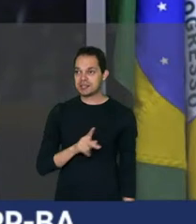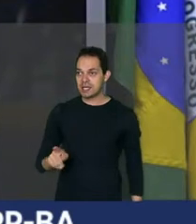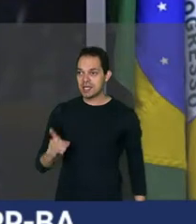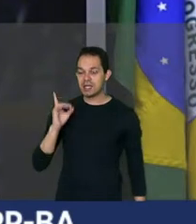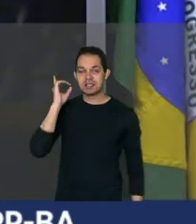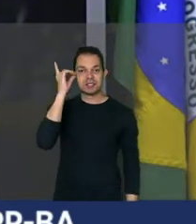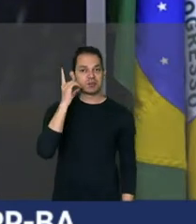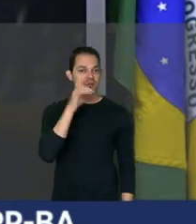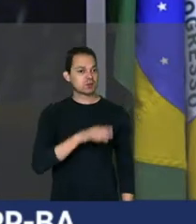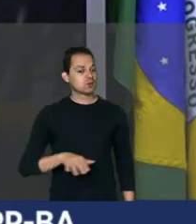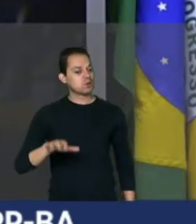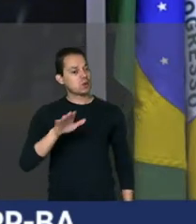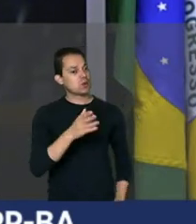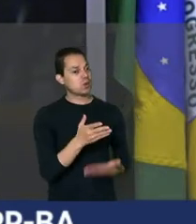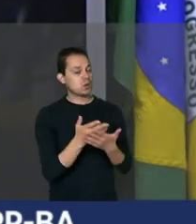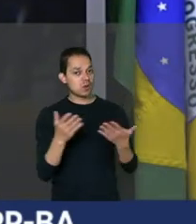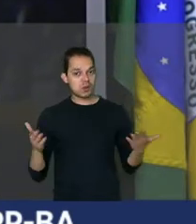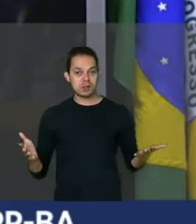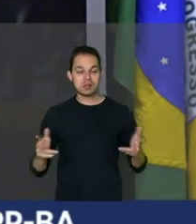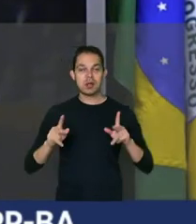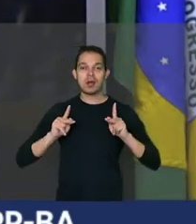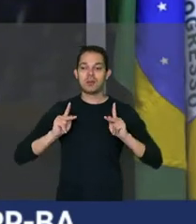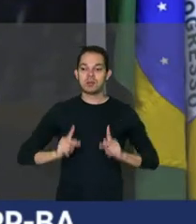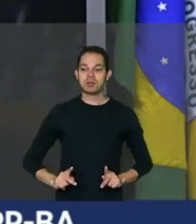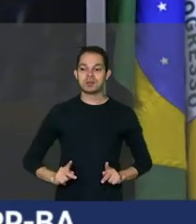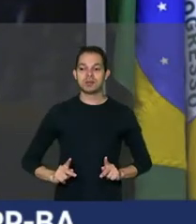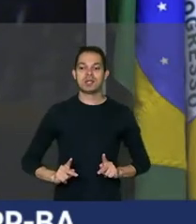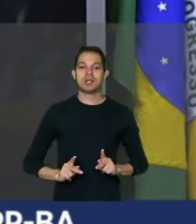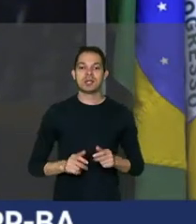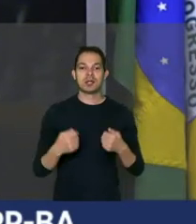INACEITÁVEL E INCABÍVEL. SENHOR PRESIDENTE E SENHORAS E SENHORES DEPUTADOS, ESSA É